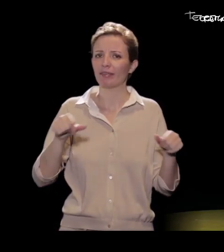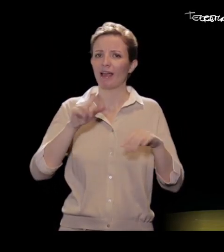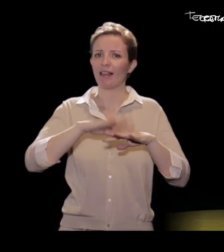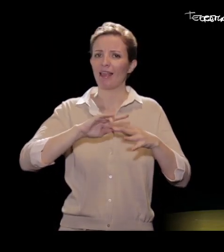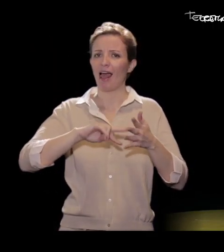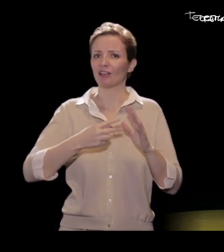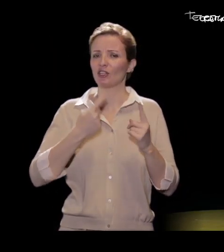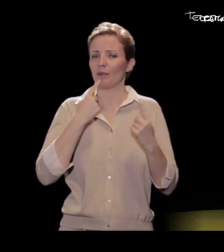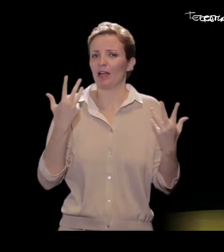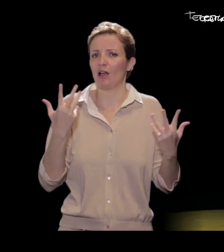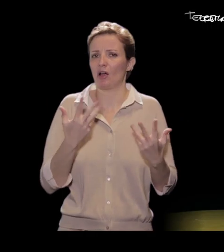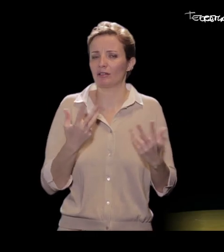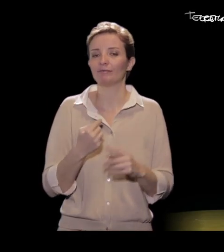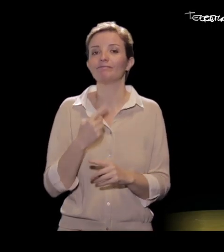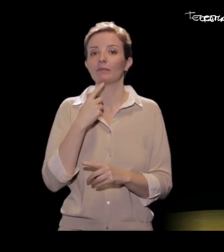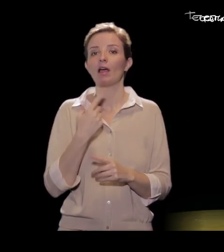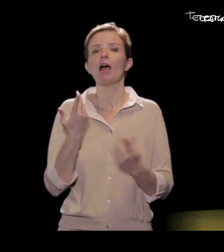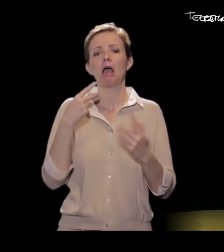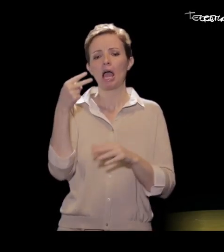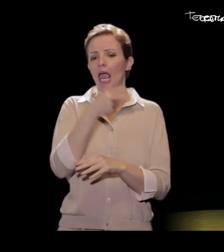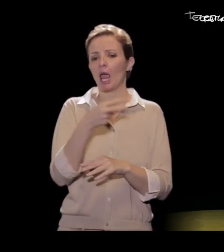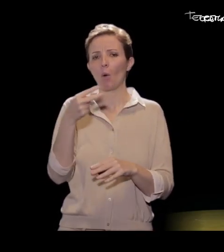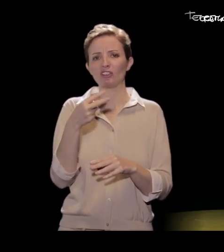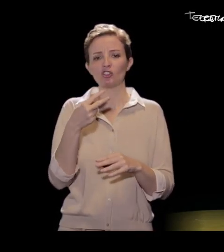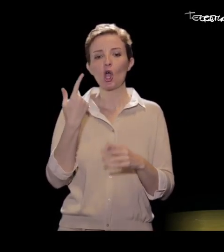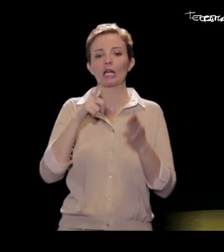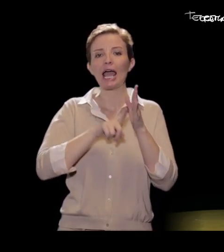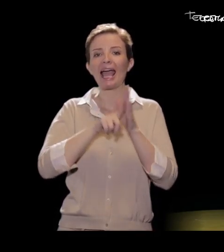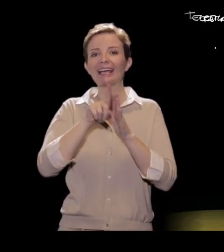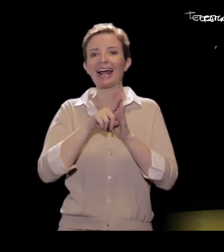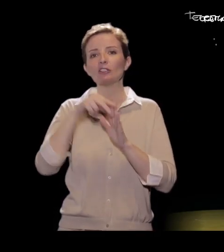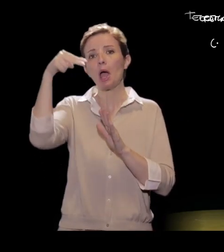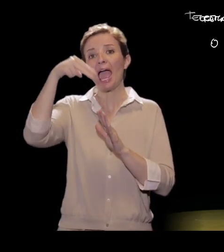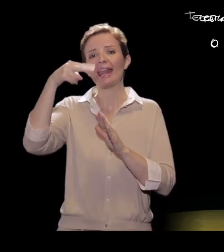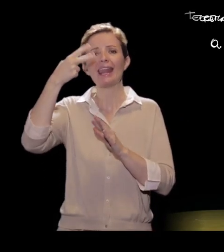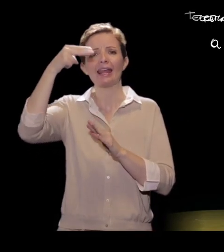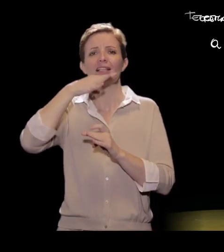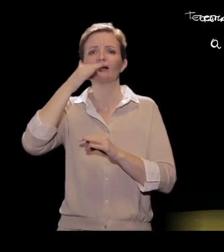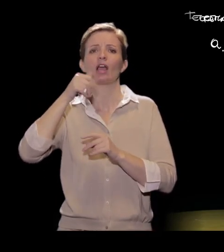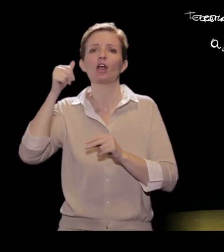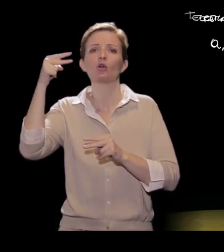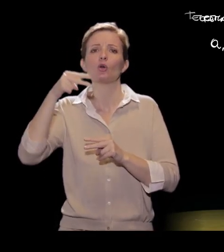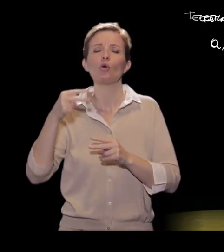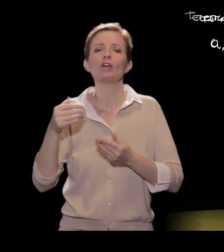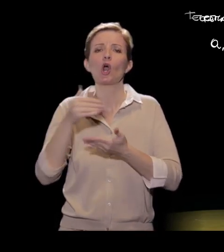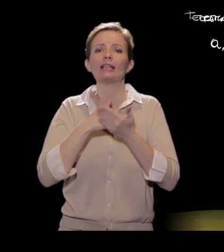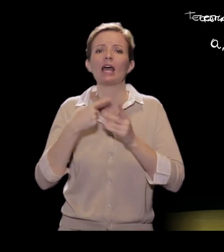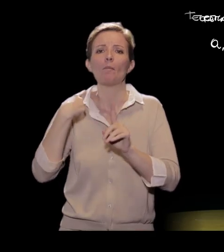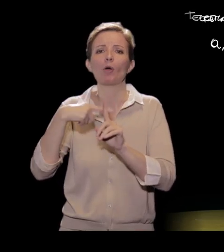Ci dice che un'equazione di grado n con n che è un numero intero positivo di questo tipo...